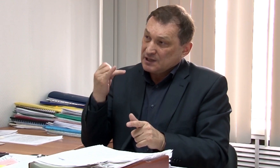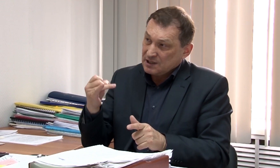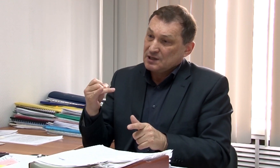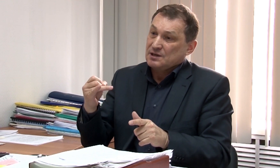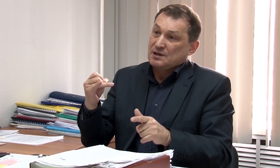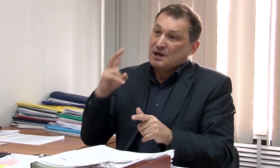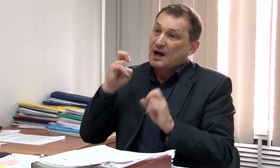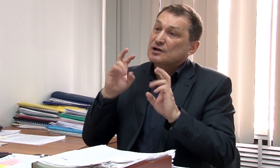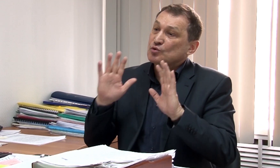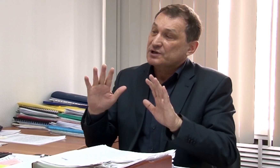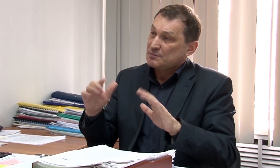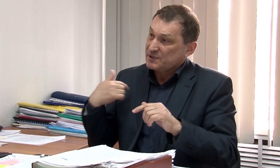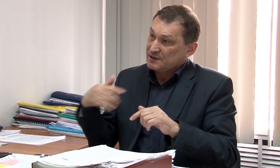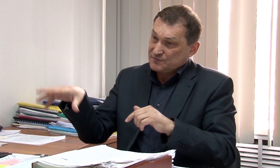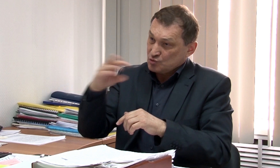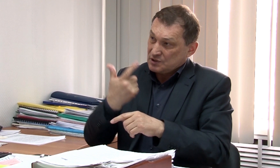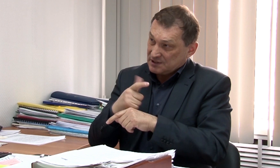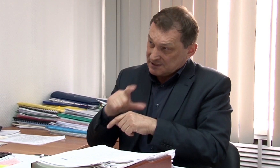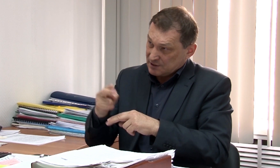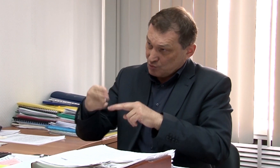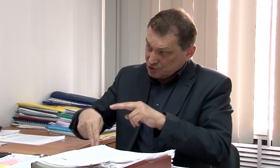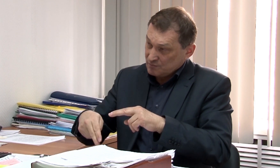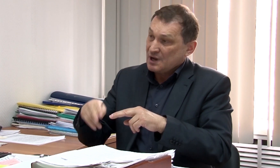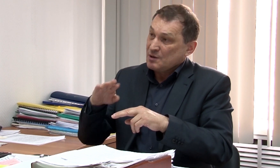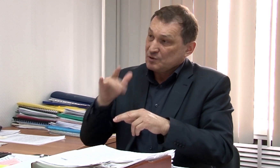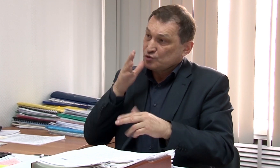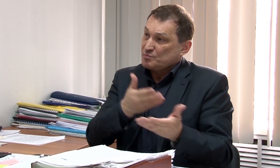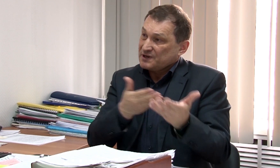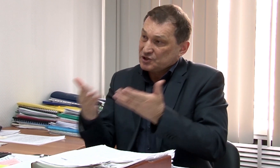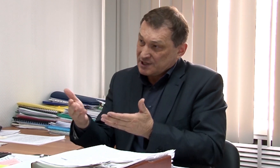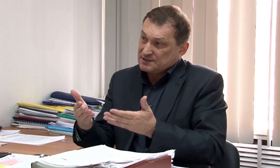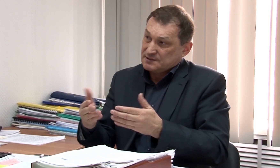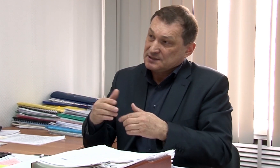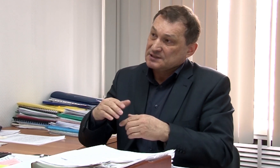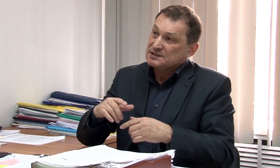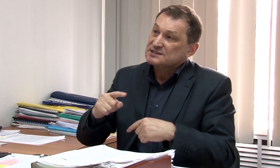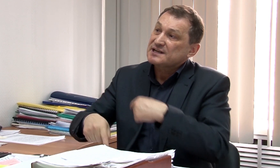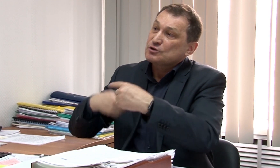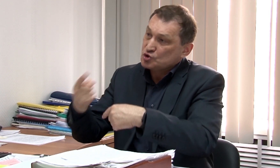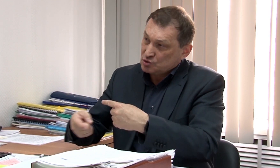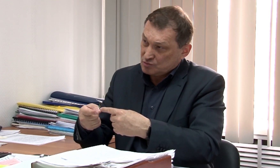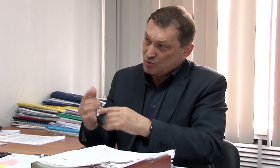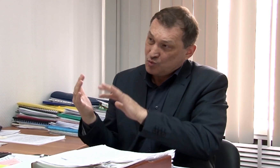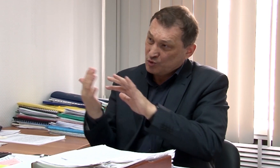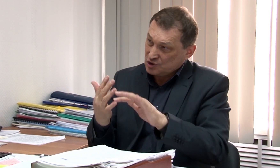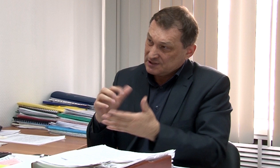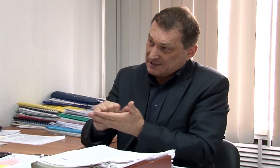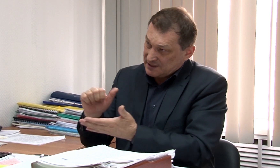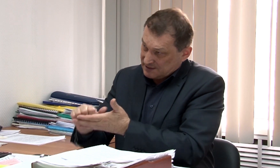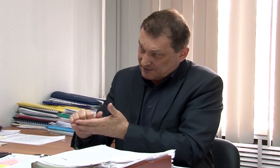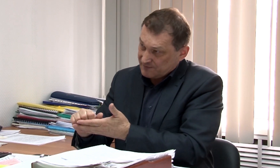И как только всё это закончим, мы будем приглашать следующую очередь арендаторов